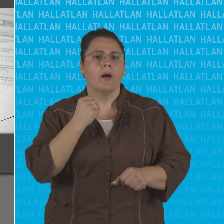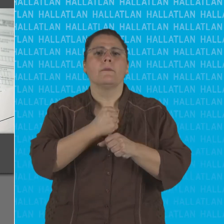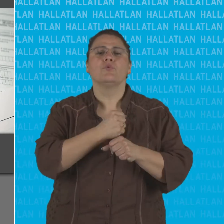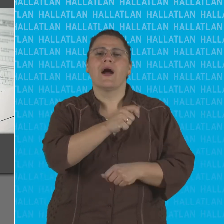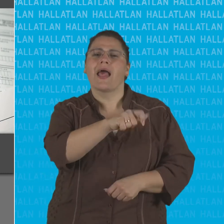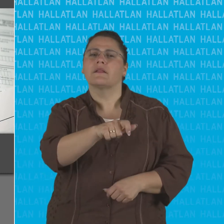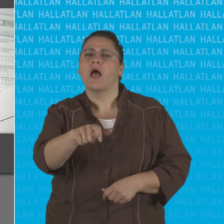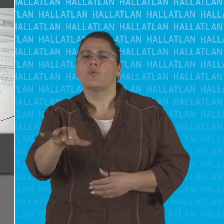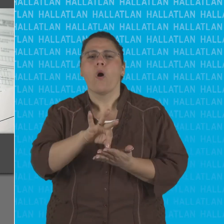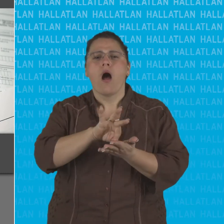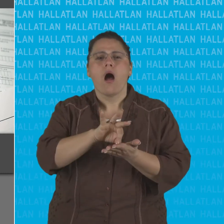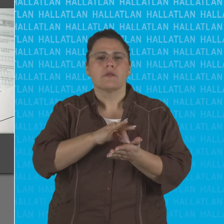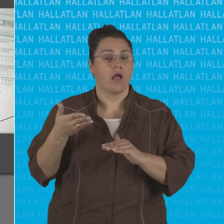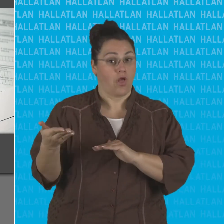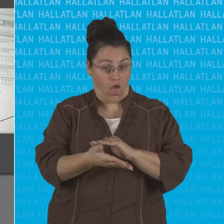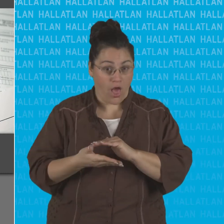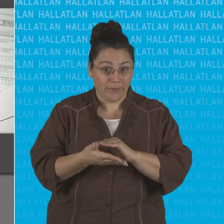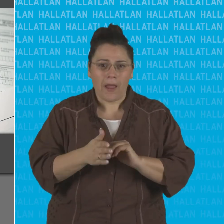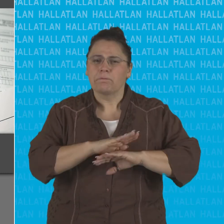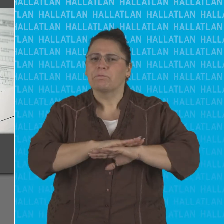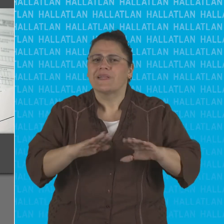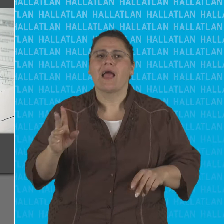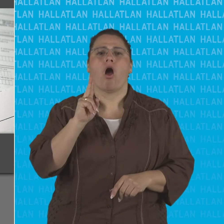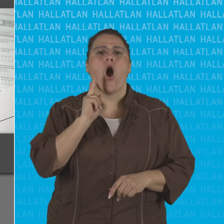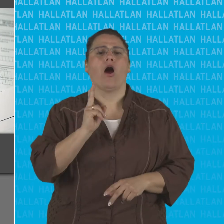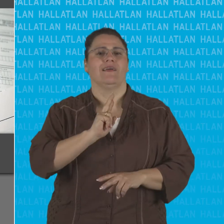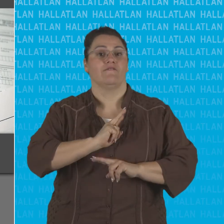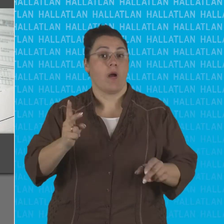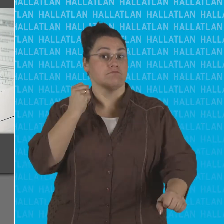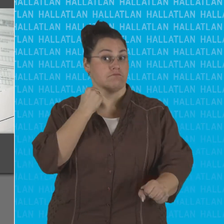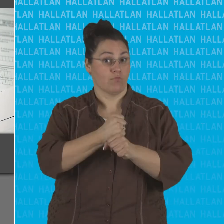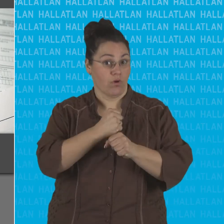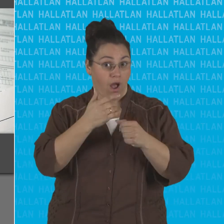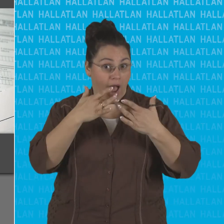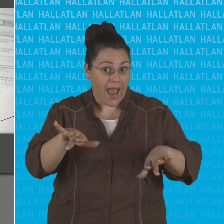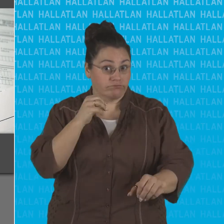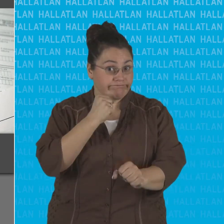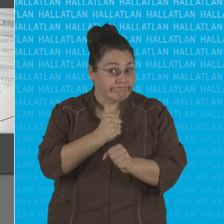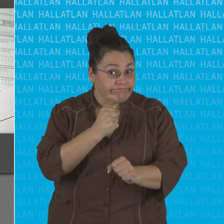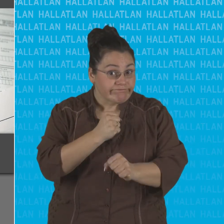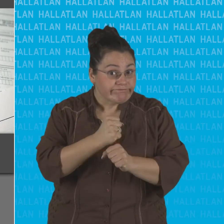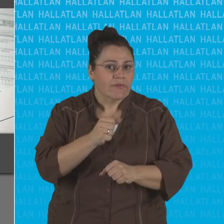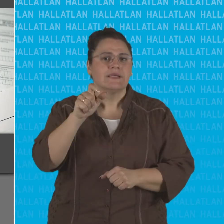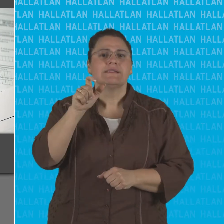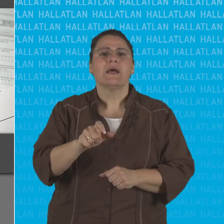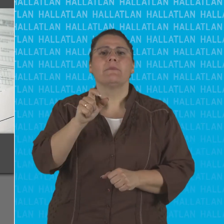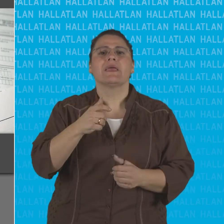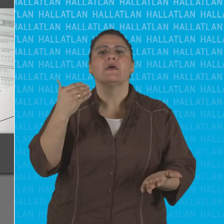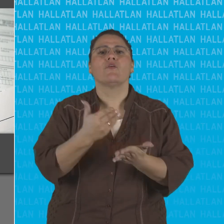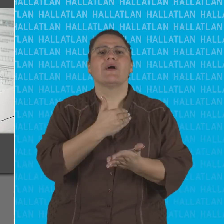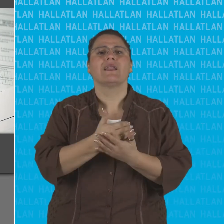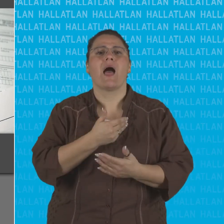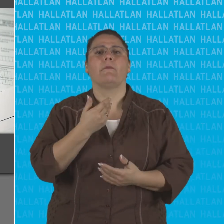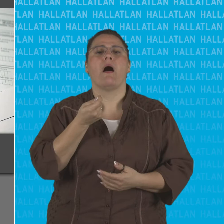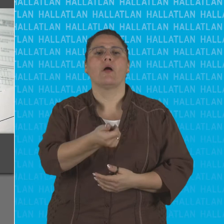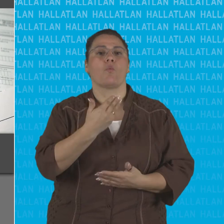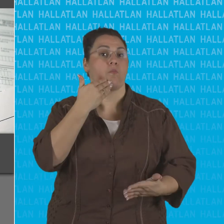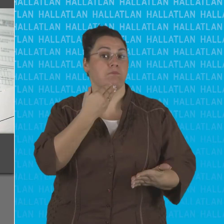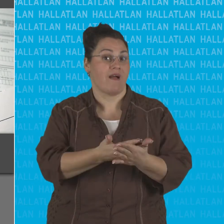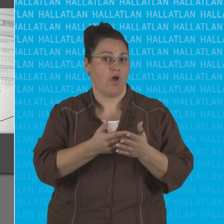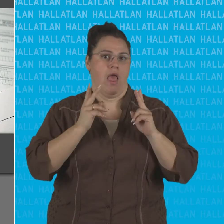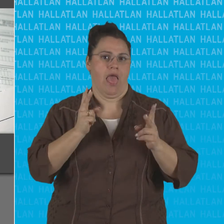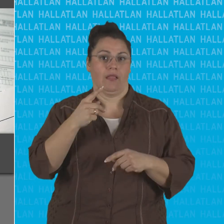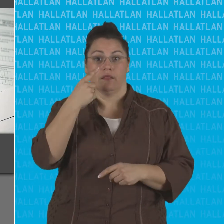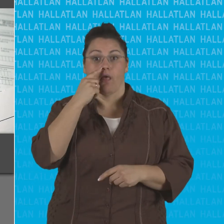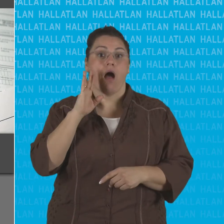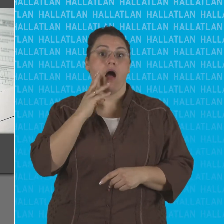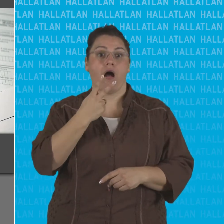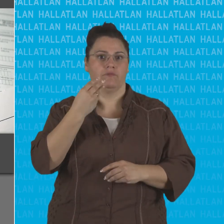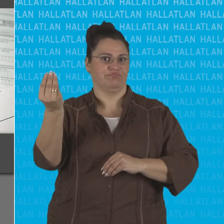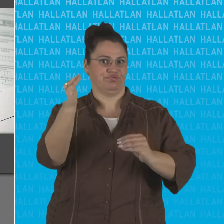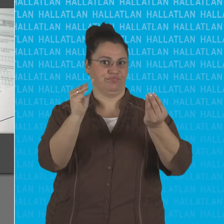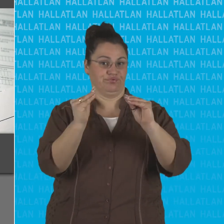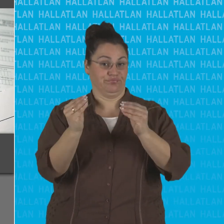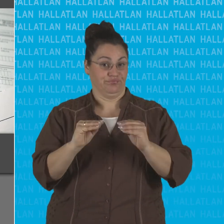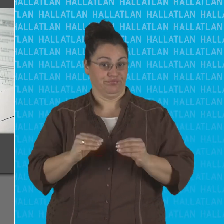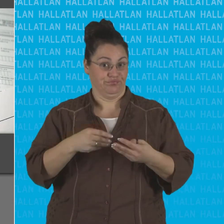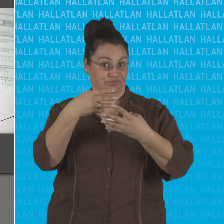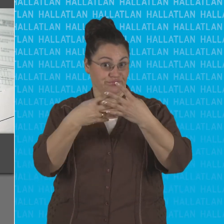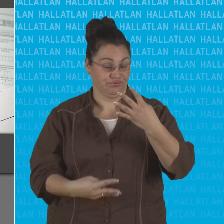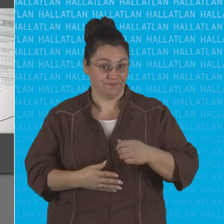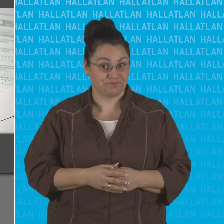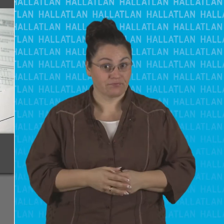a munkáltatók és a kifizetők adatai alapján mindenki személyijövedelemadó-bevallása összeállítható.